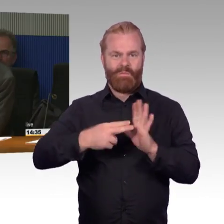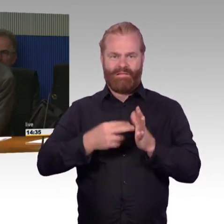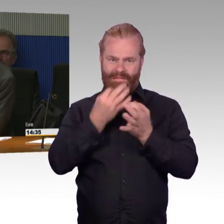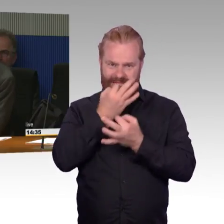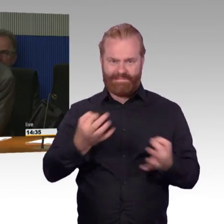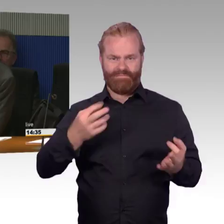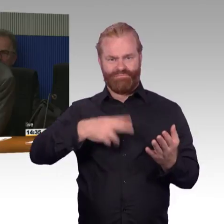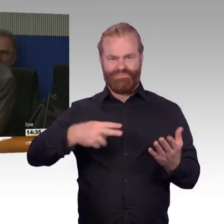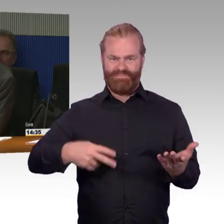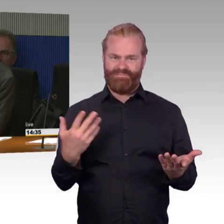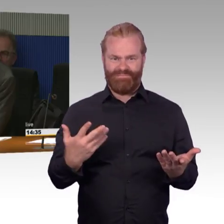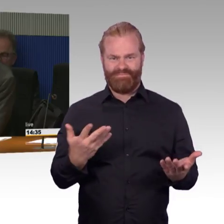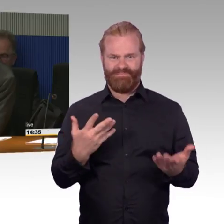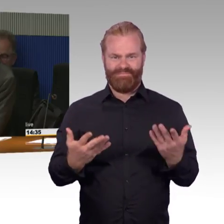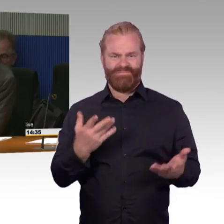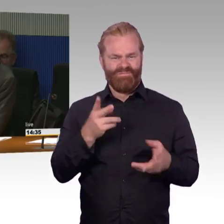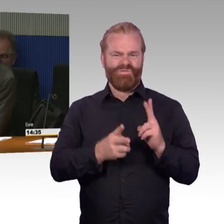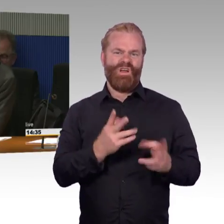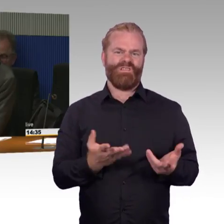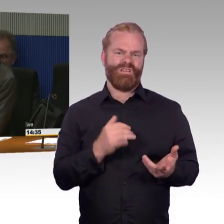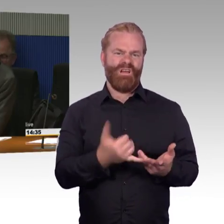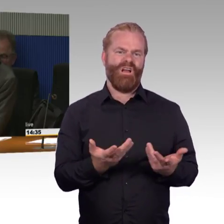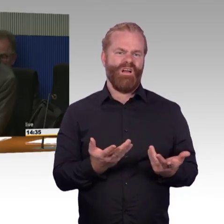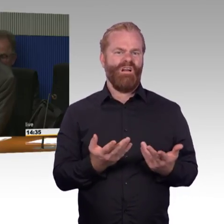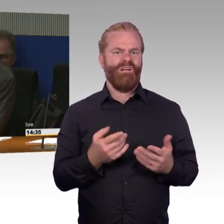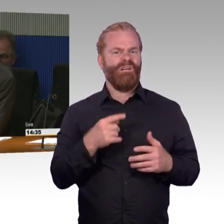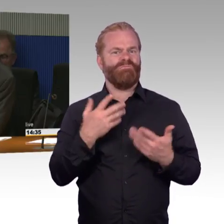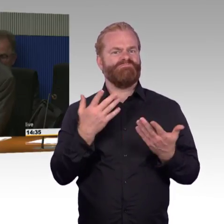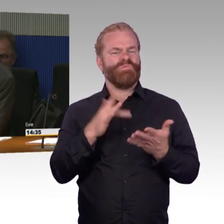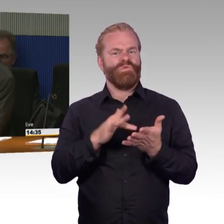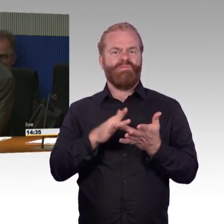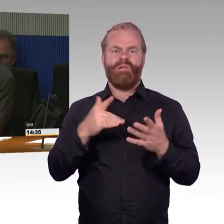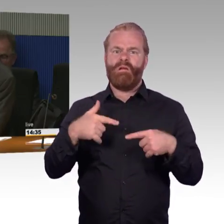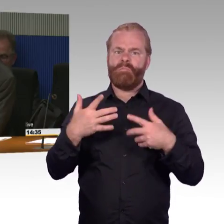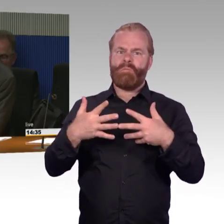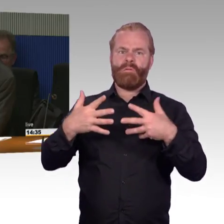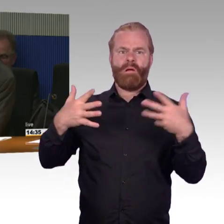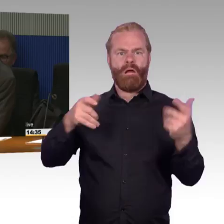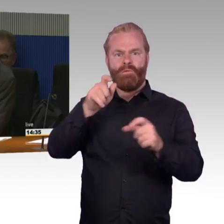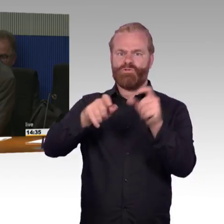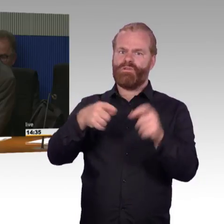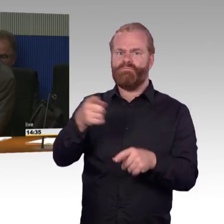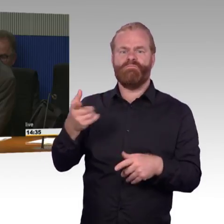in der Gesellschaft mit mehr Menschen mit Behinderungen und deswegen muss man da Tempo machen. Dass dieses Thema voran geht.